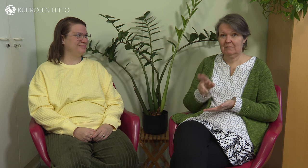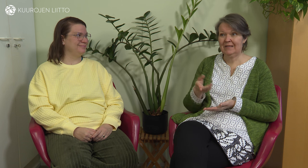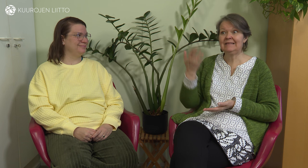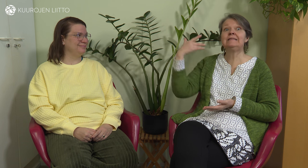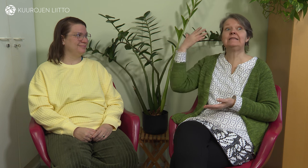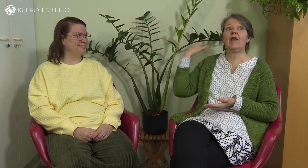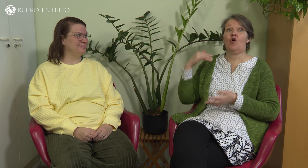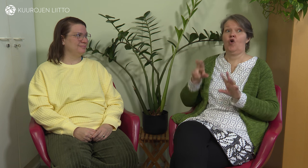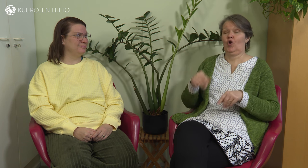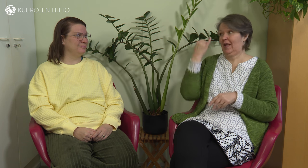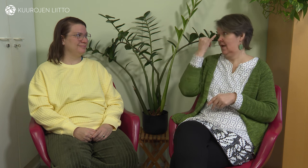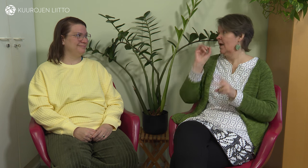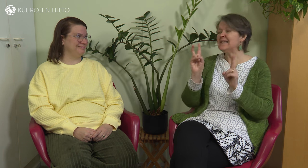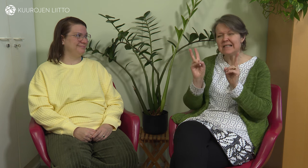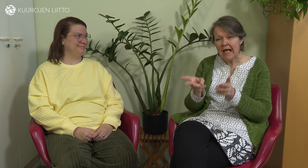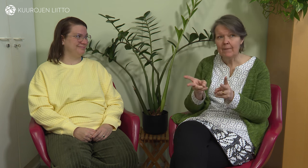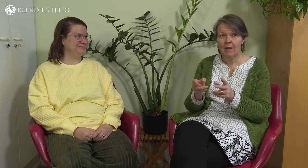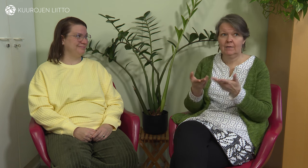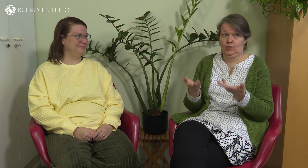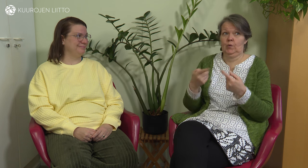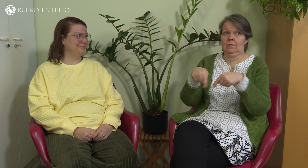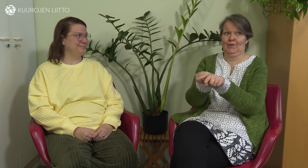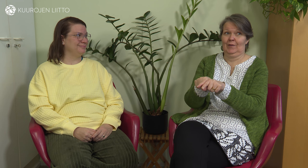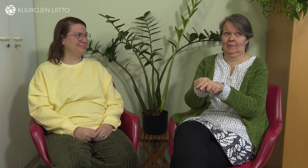Jo silloin oli tällainen aivan samanlainen idea, joka nyt toteutui.